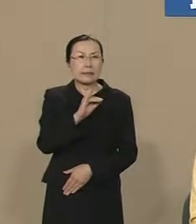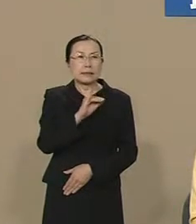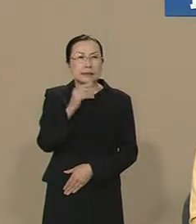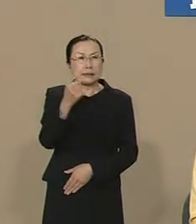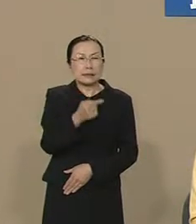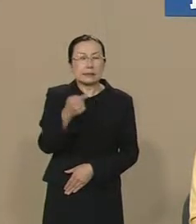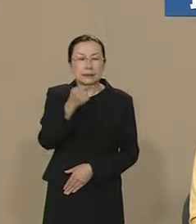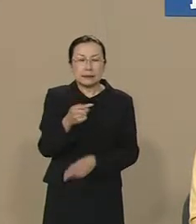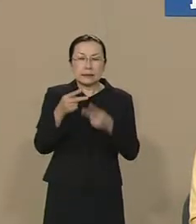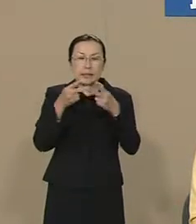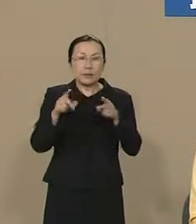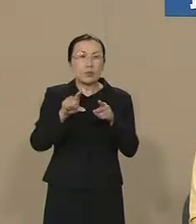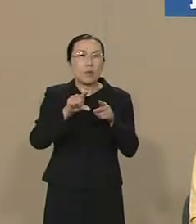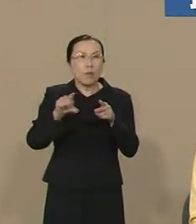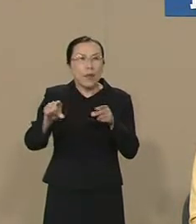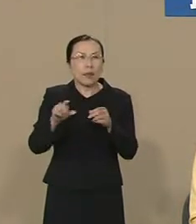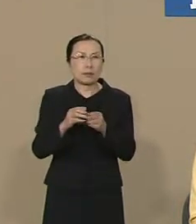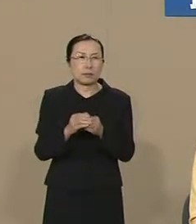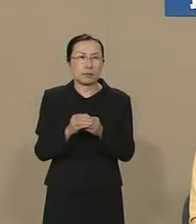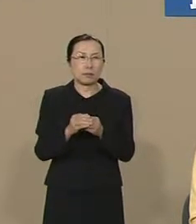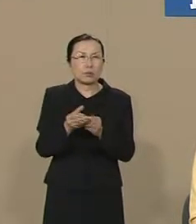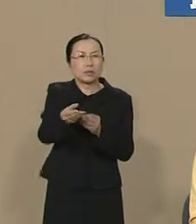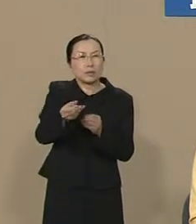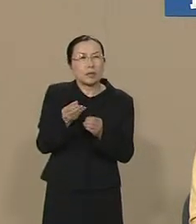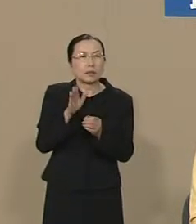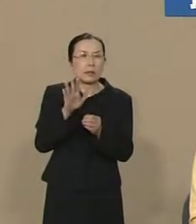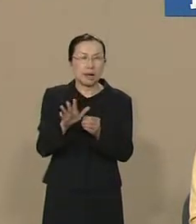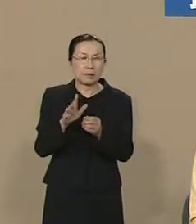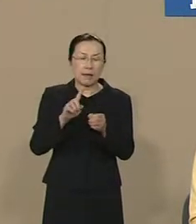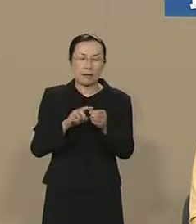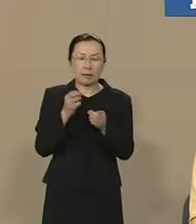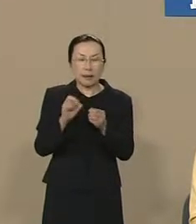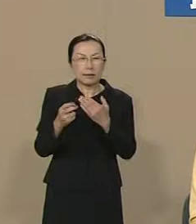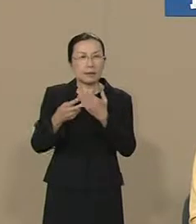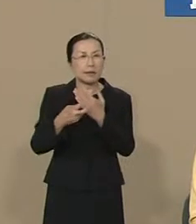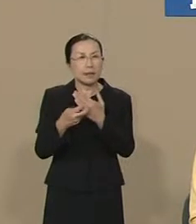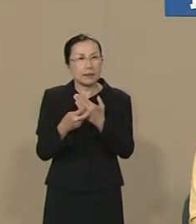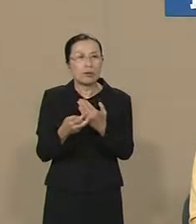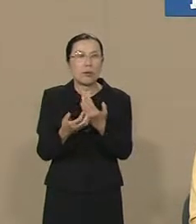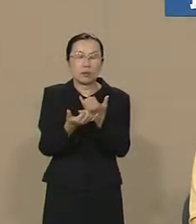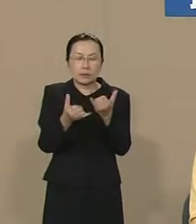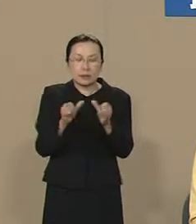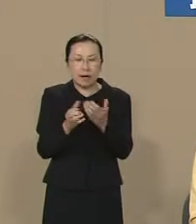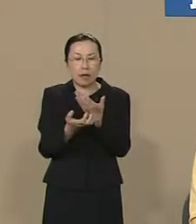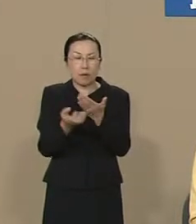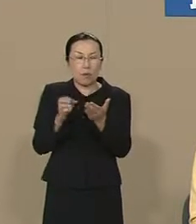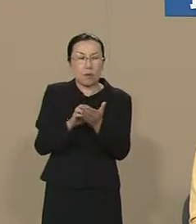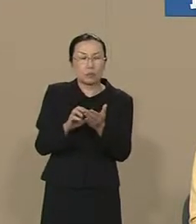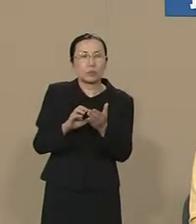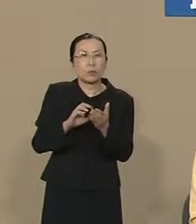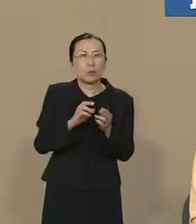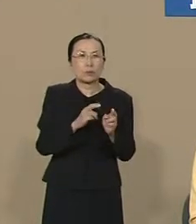年金や医療､介護などの 社会保障制度の抜本改革は どの政権であっても､